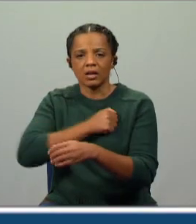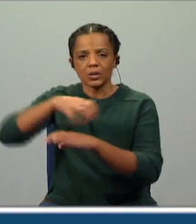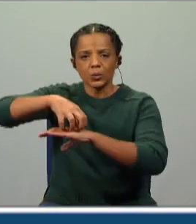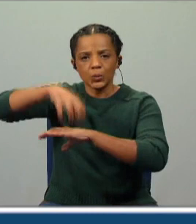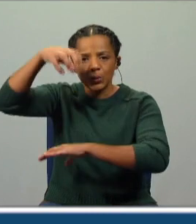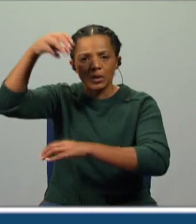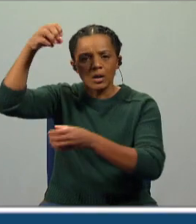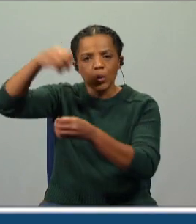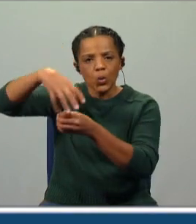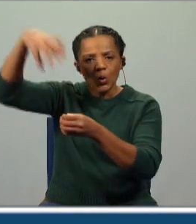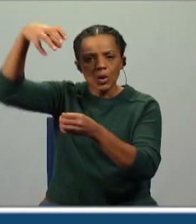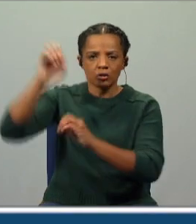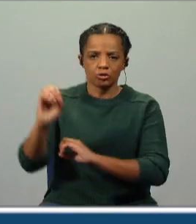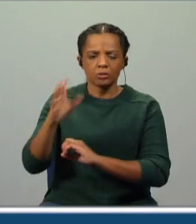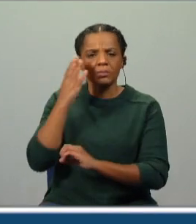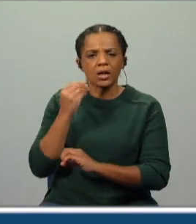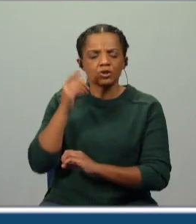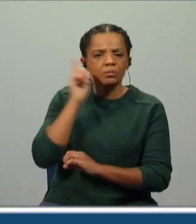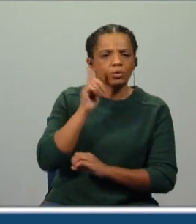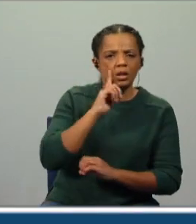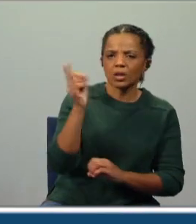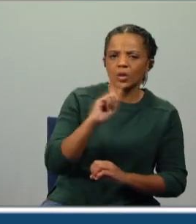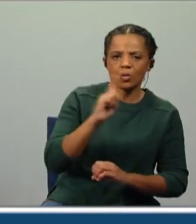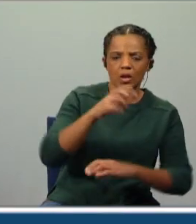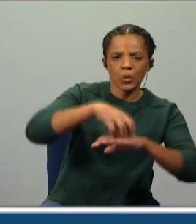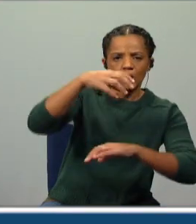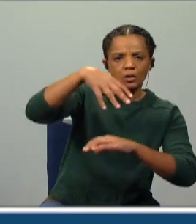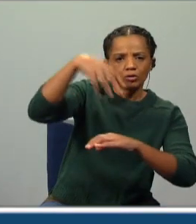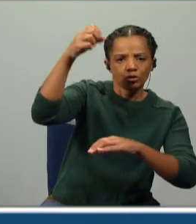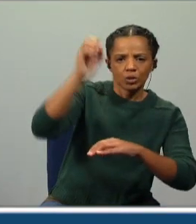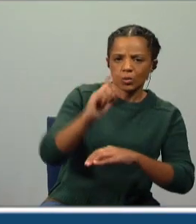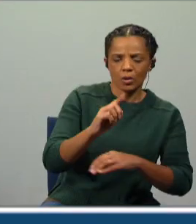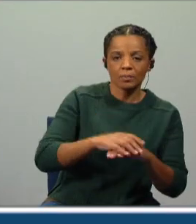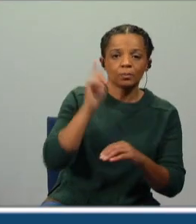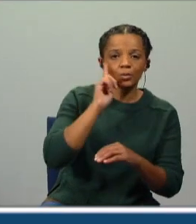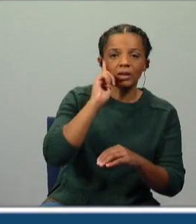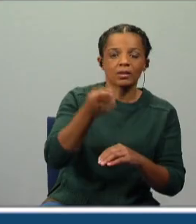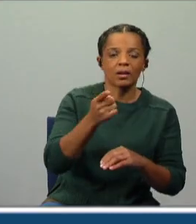Mas eu acho que o importante não é a chaminé. O que importa é a árvore de Natal.